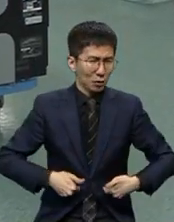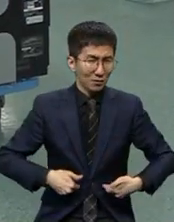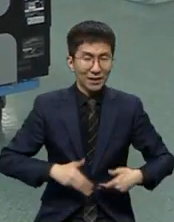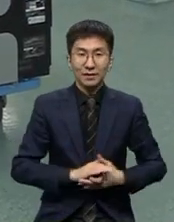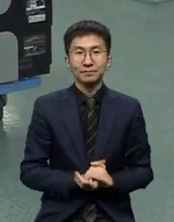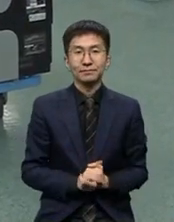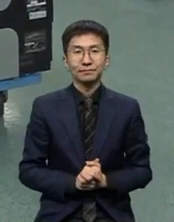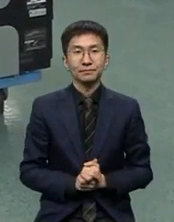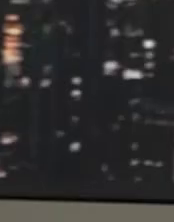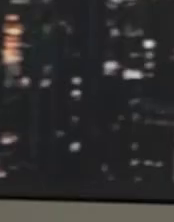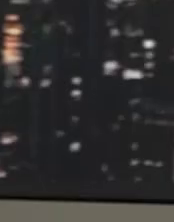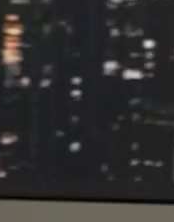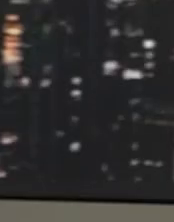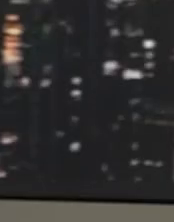(앵커) 다음 소식입니다.